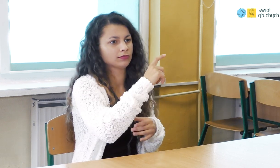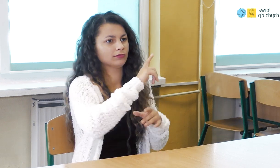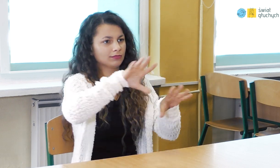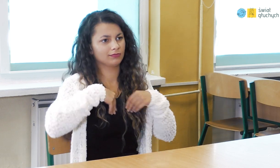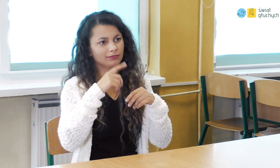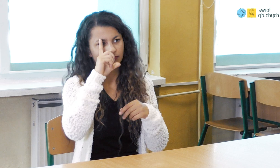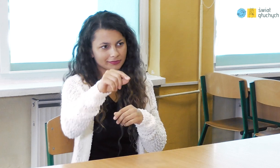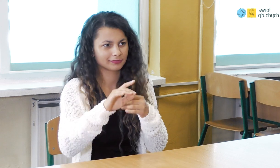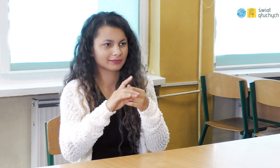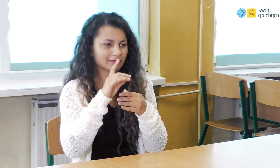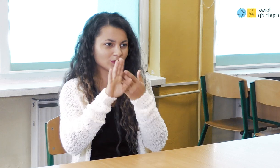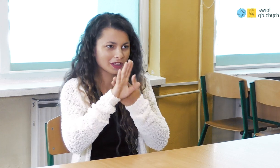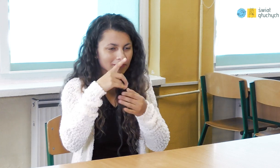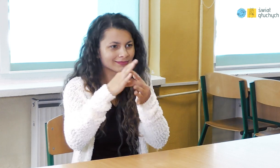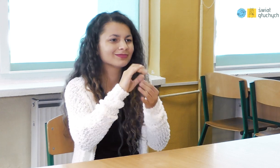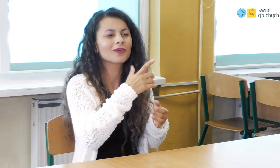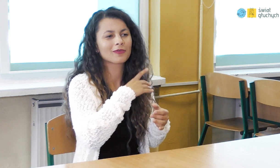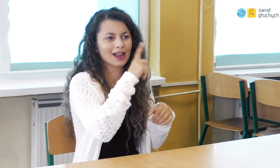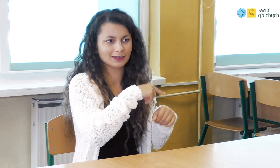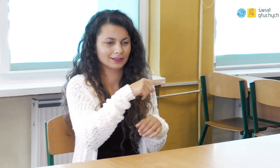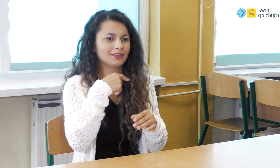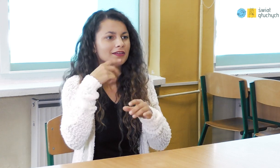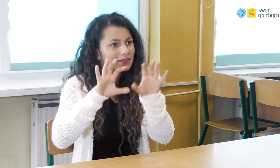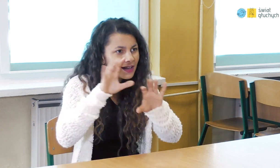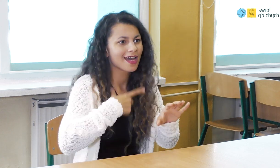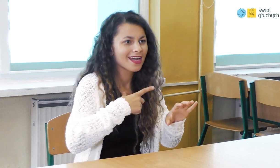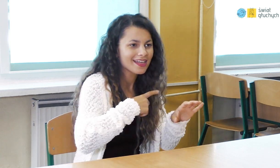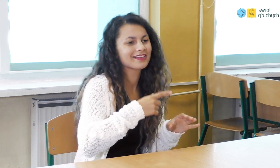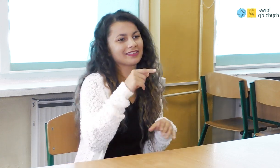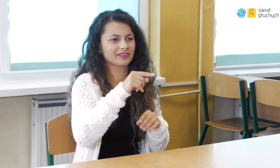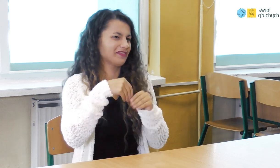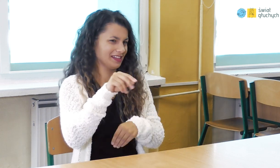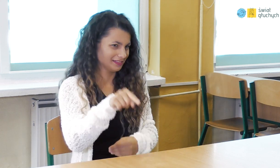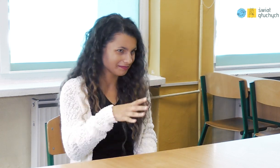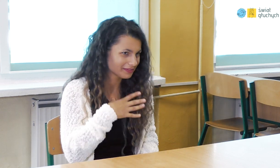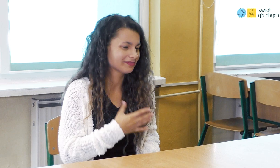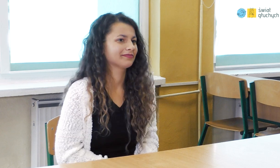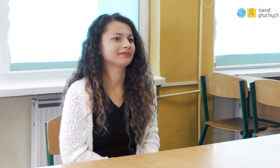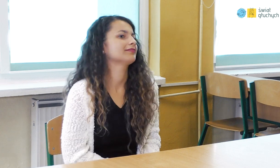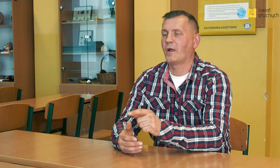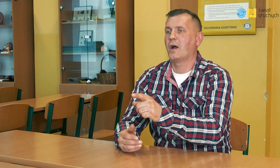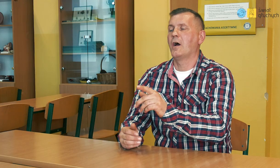na której był temat związany z daną wystawą w muzeum, to tam szliśmy.